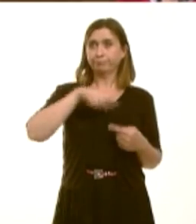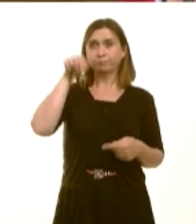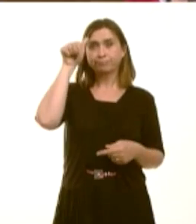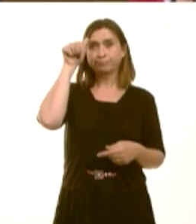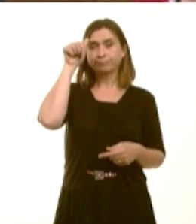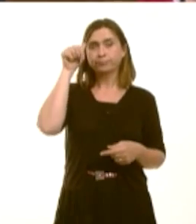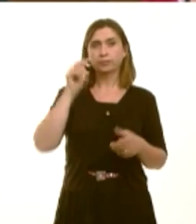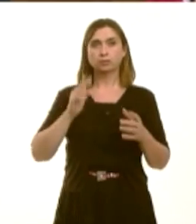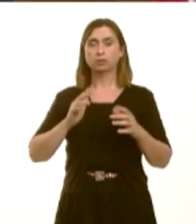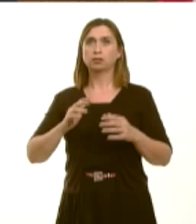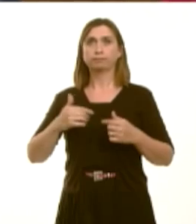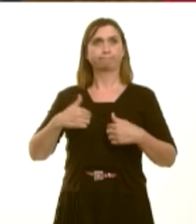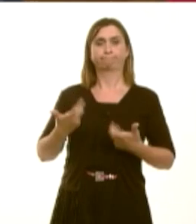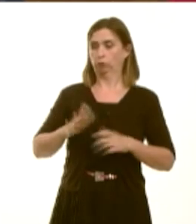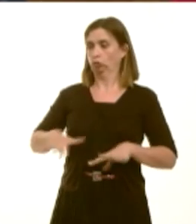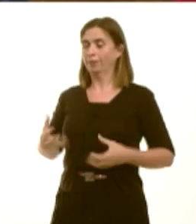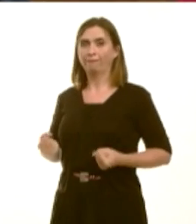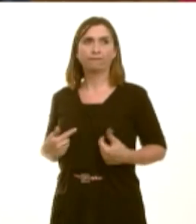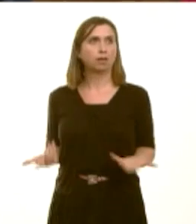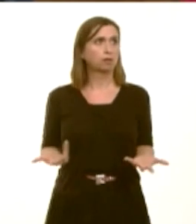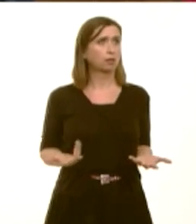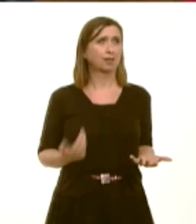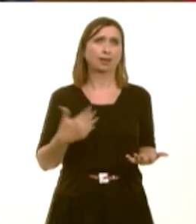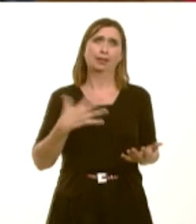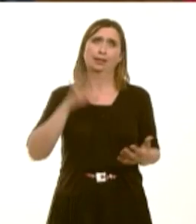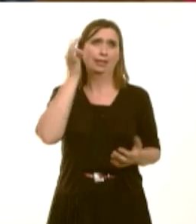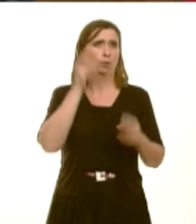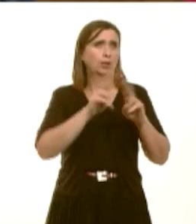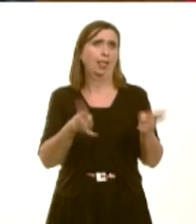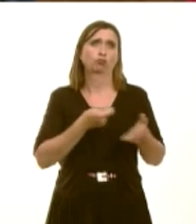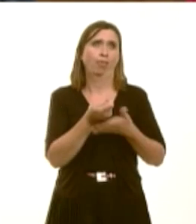young families and individuals who want access to social housing. Selling off that social